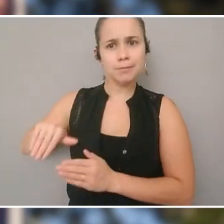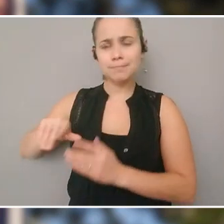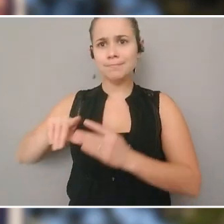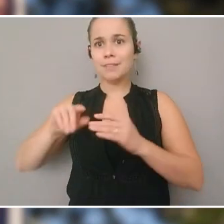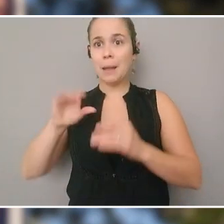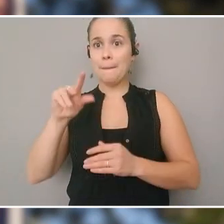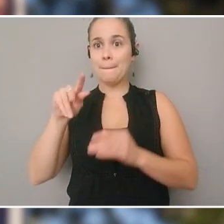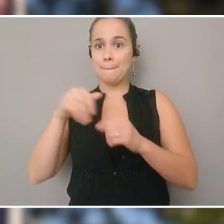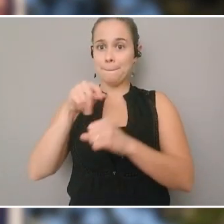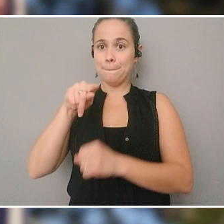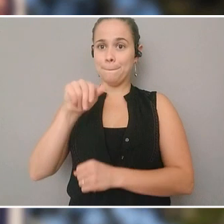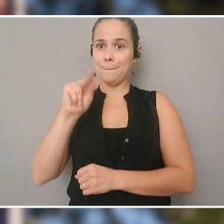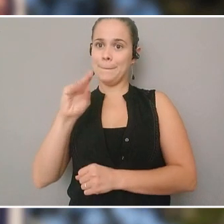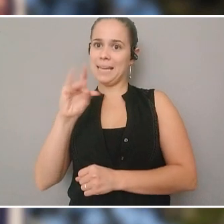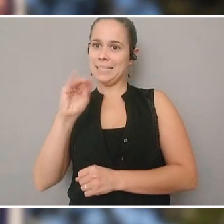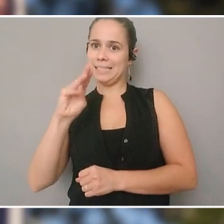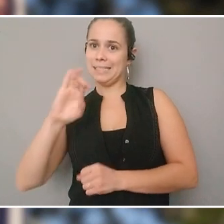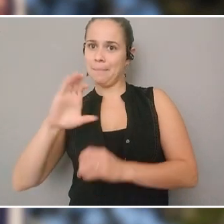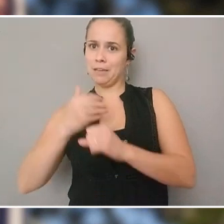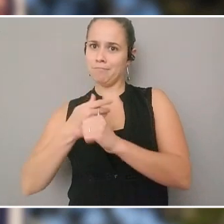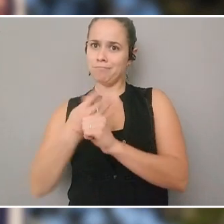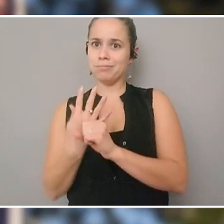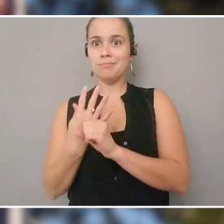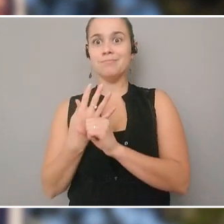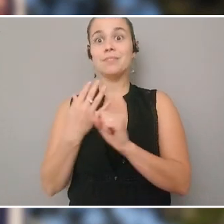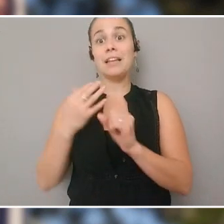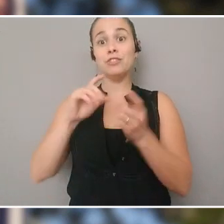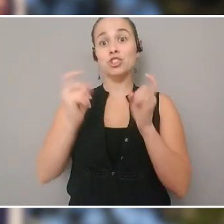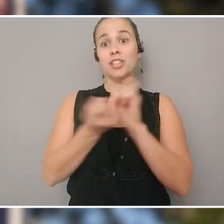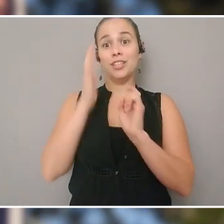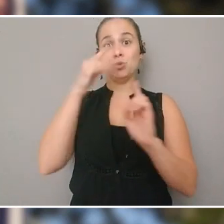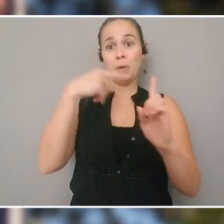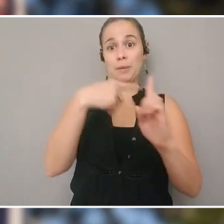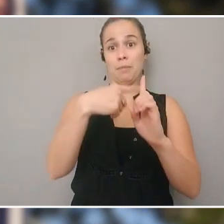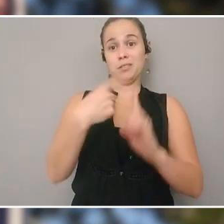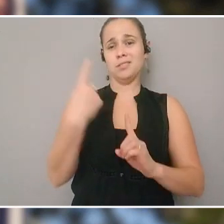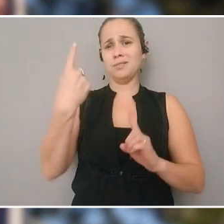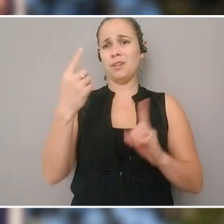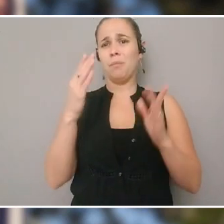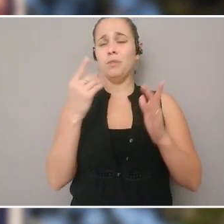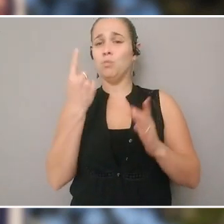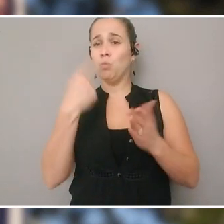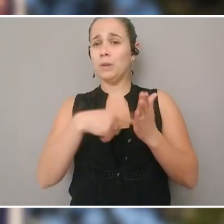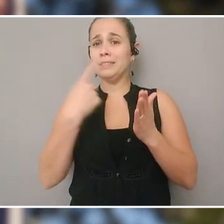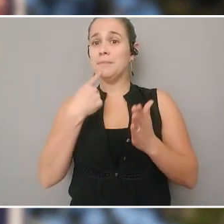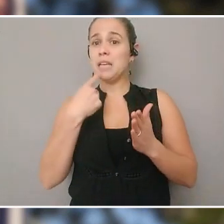será positivo. Alguien dijo una vez